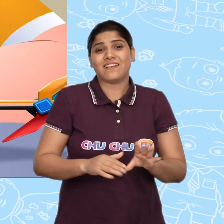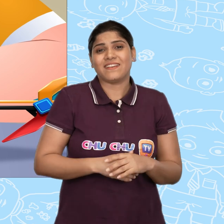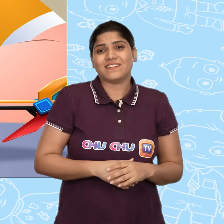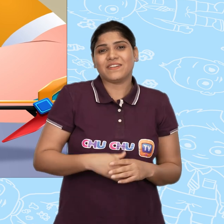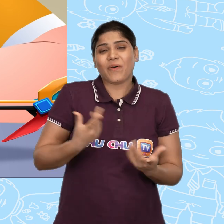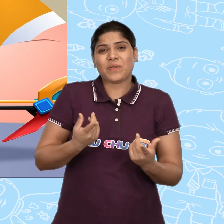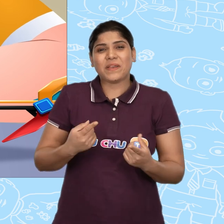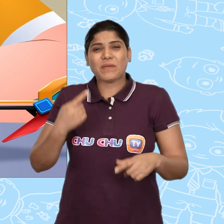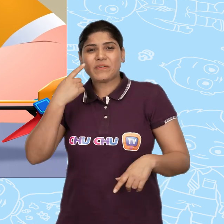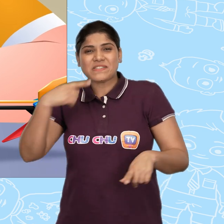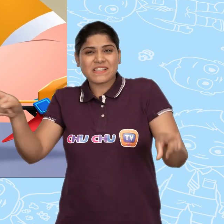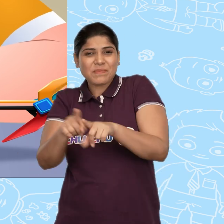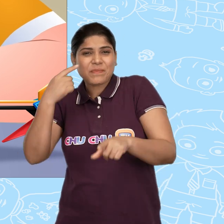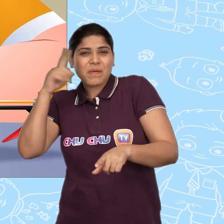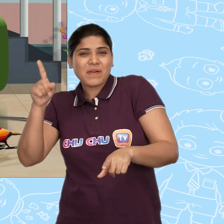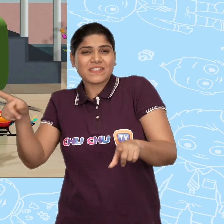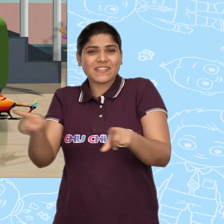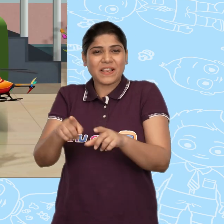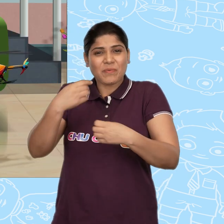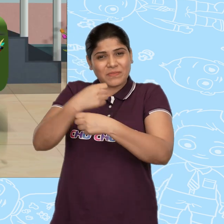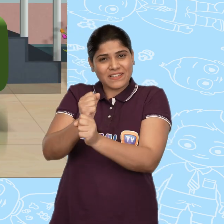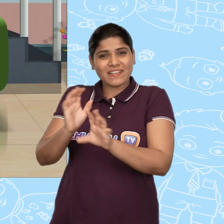और बिलकुल अपने पापा की तरह बनने का भी।